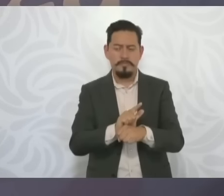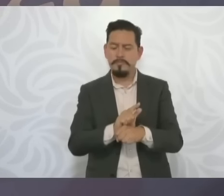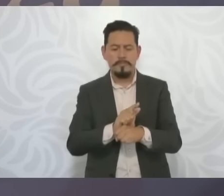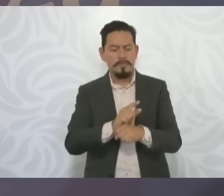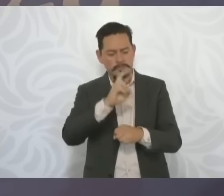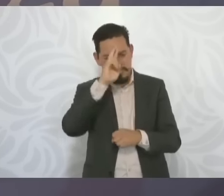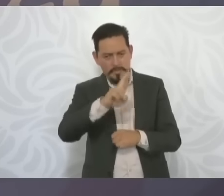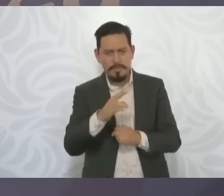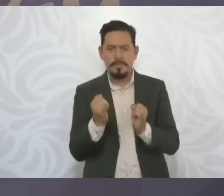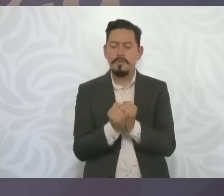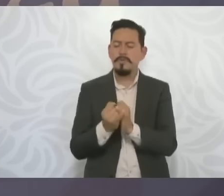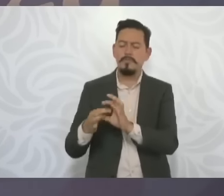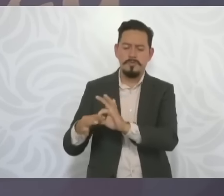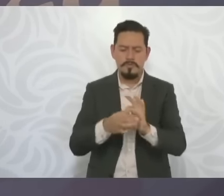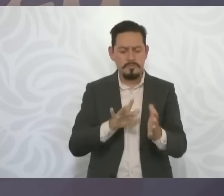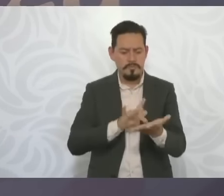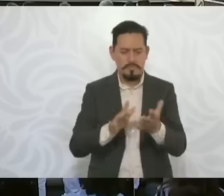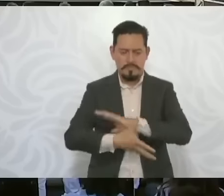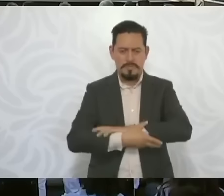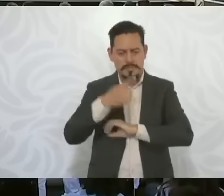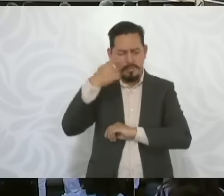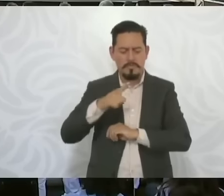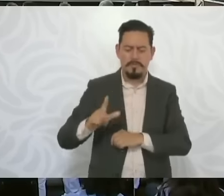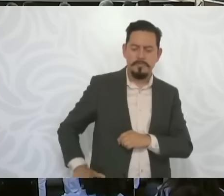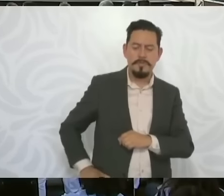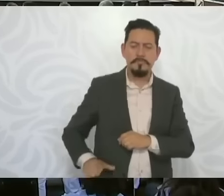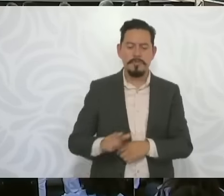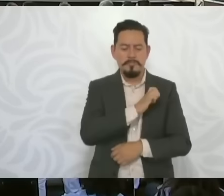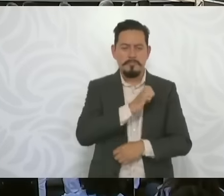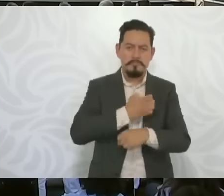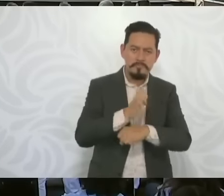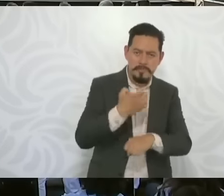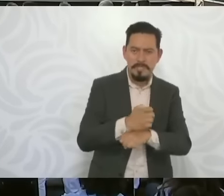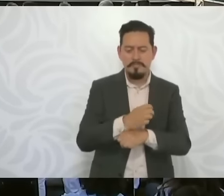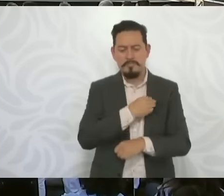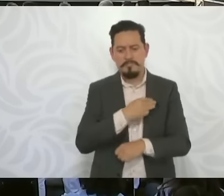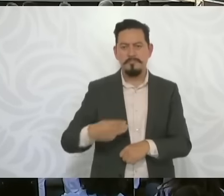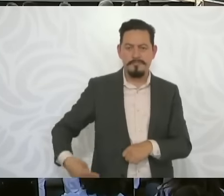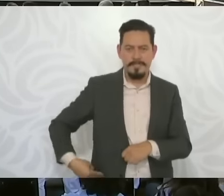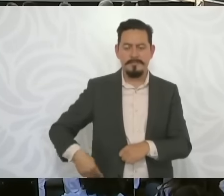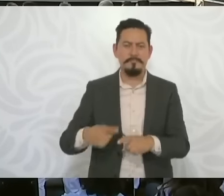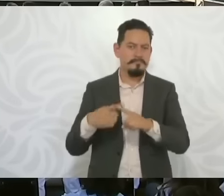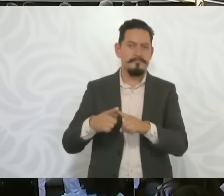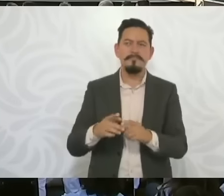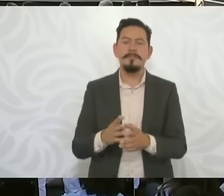los gobiernos estatales y municipales. Trabajamos diariamente con los gobiernos de los estados